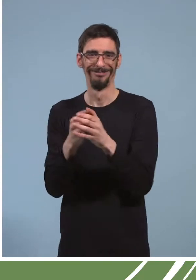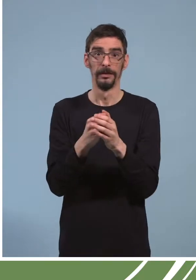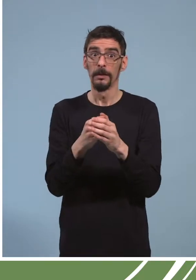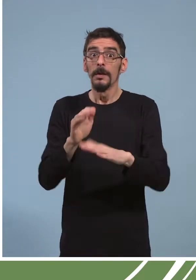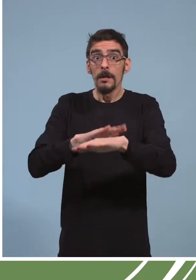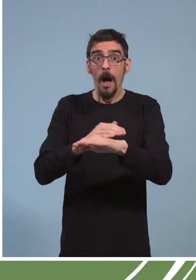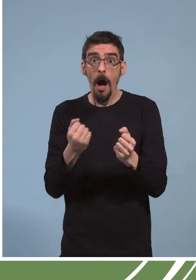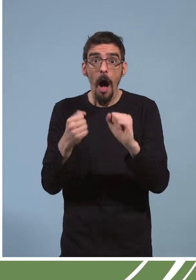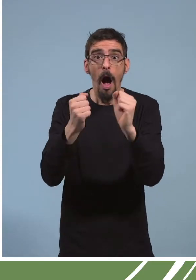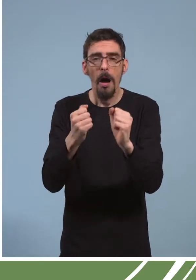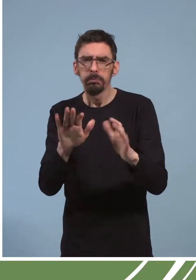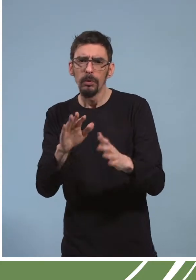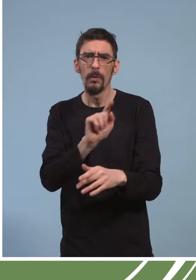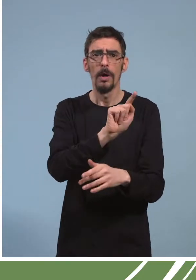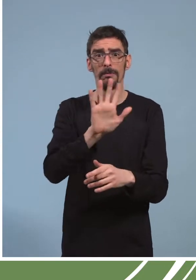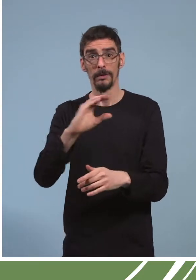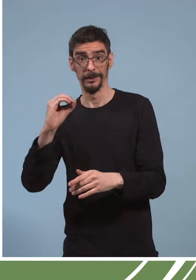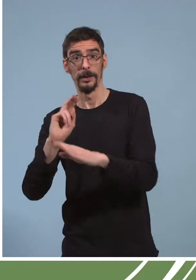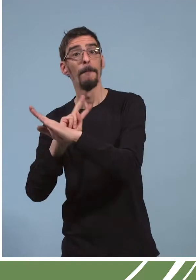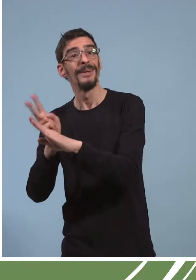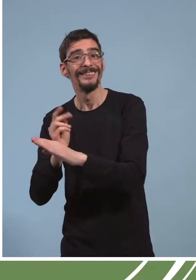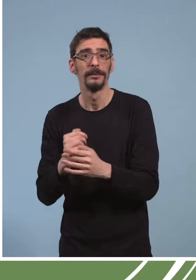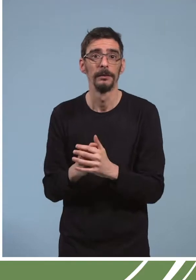Die Aktivität dauert etwa 150 Minuten.